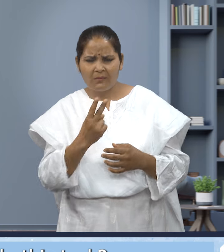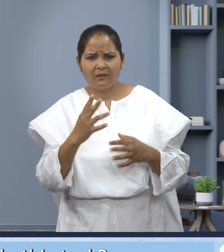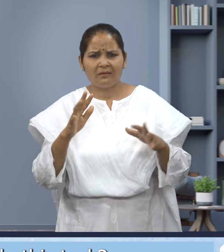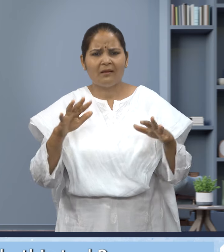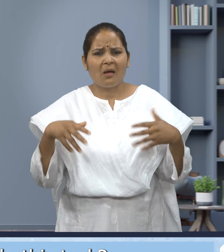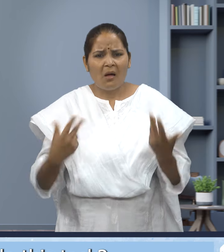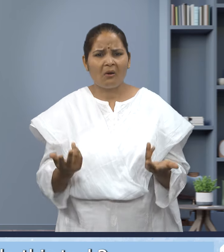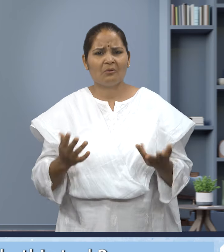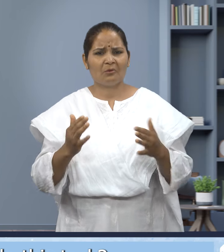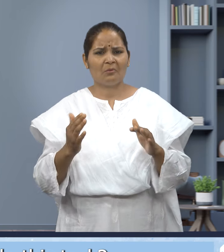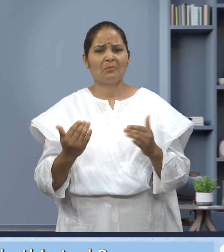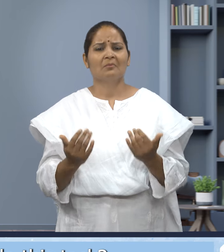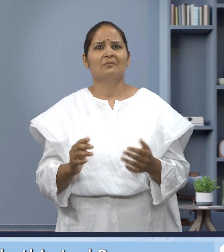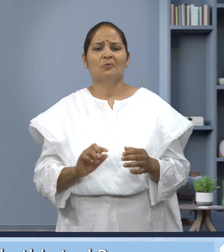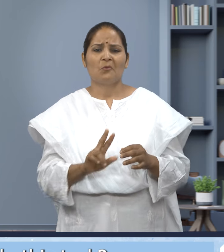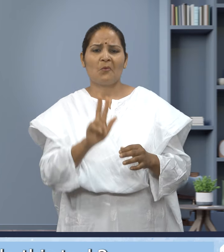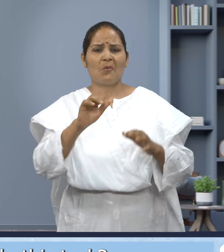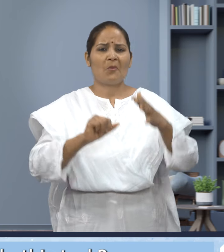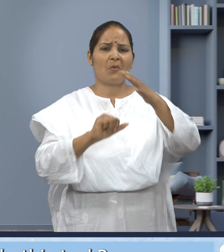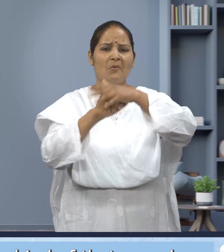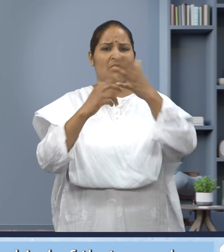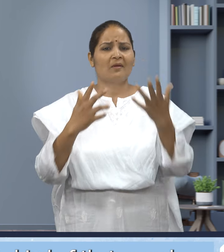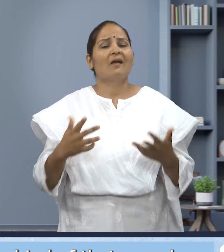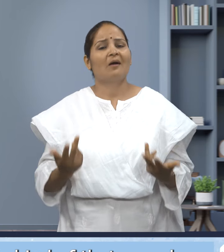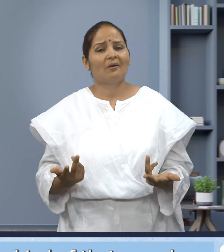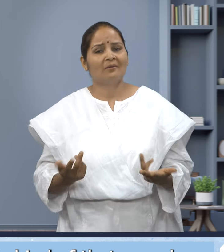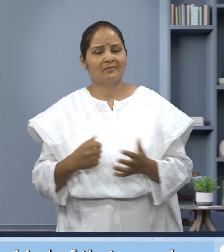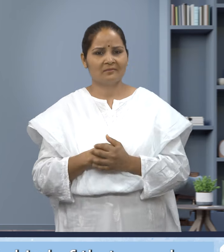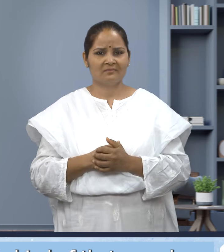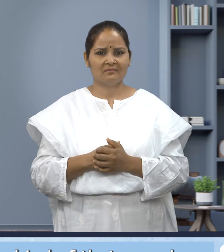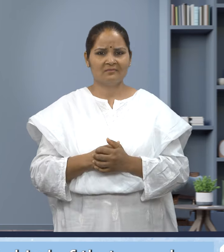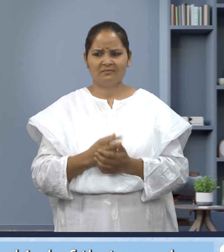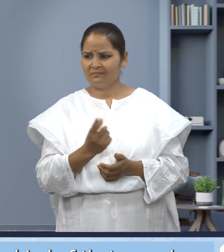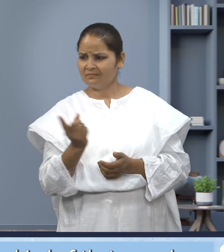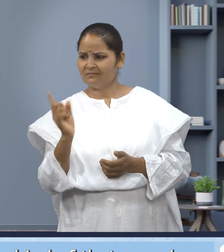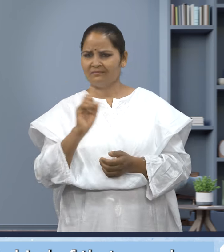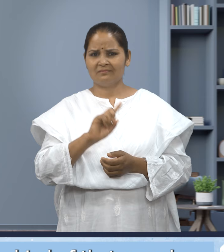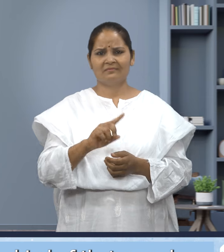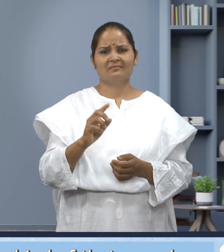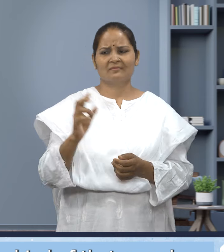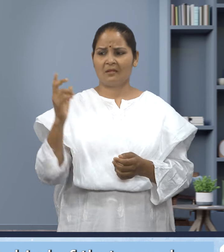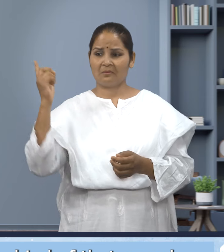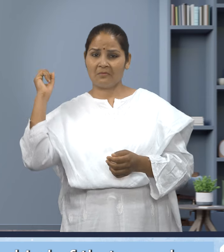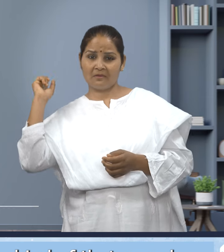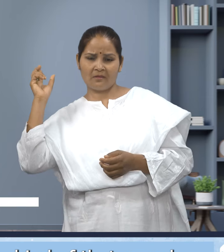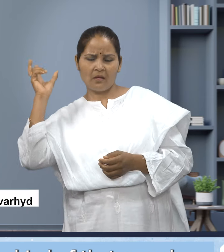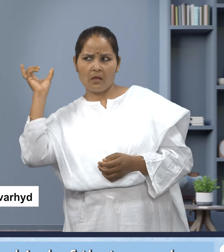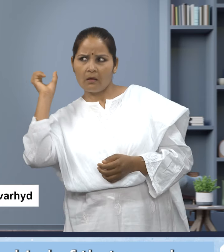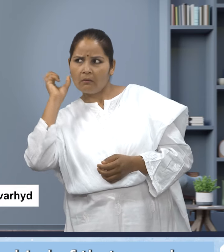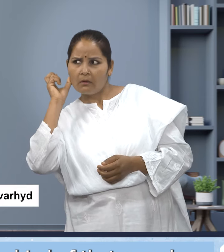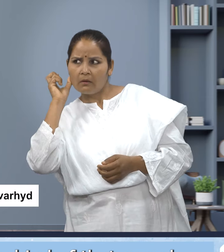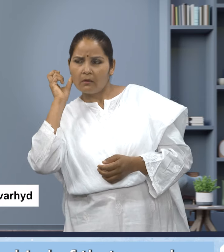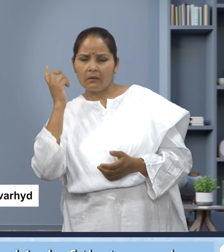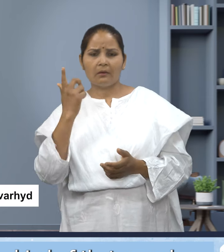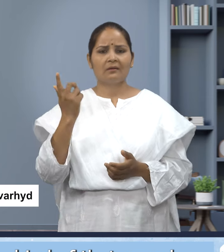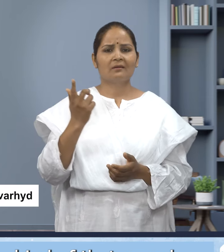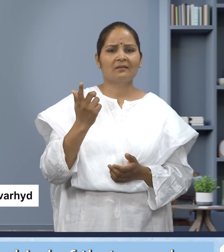మరి నీవు ఈ పని ఎలా చేశావు? అప్పుడే ఆ గుంపులో వెనుక నుండి ఒక శబ్దం వస్తుంది.